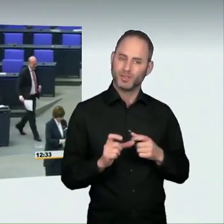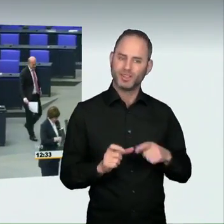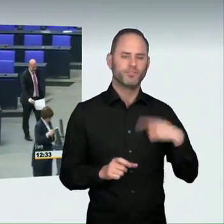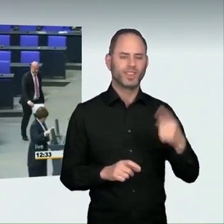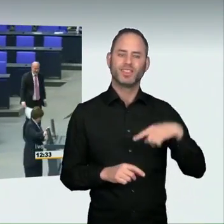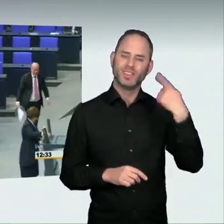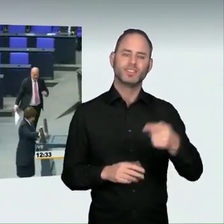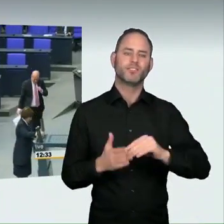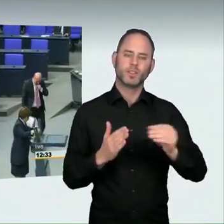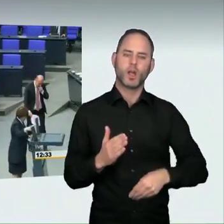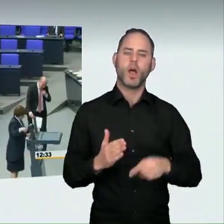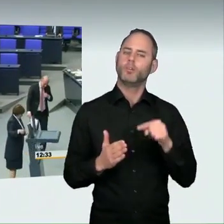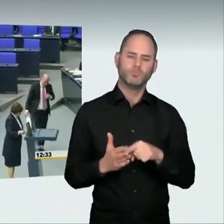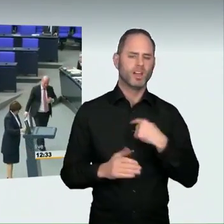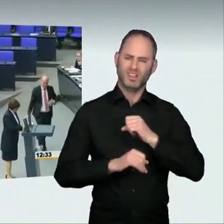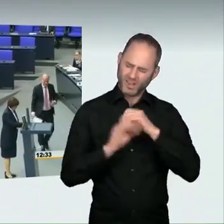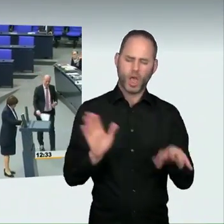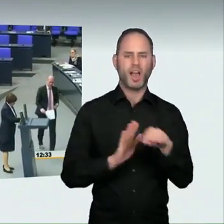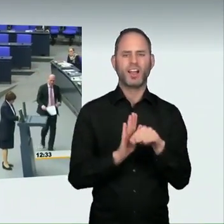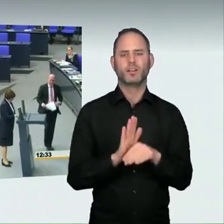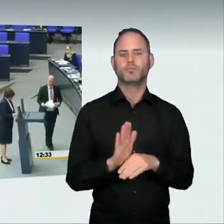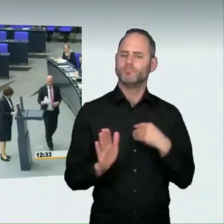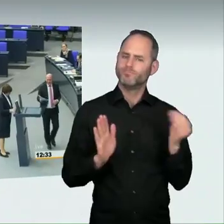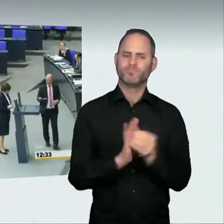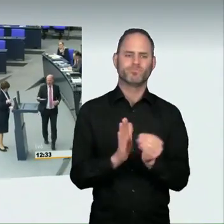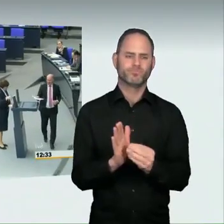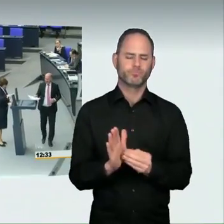(Applaus)